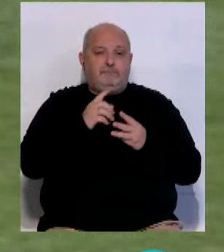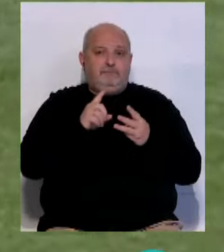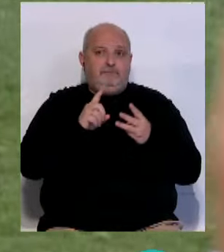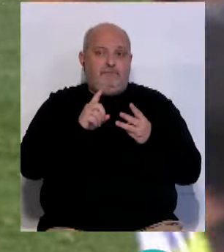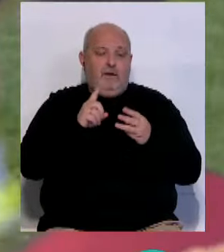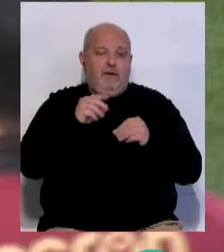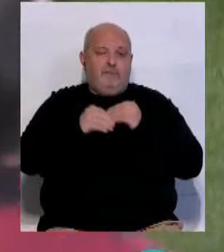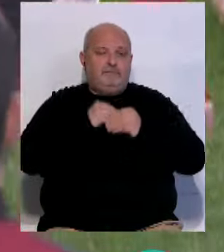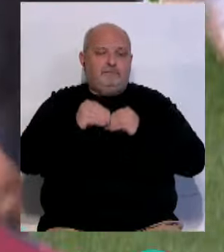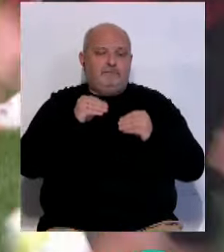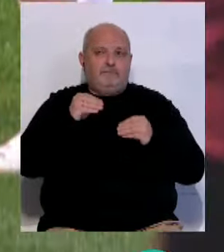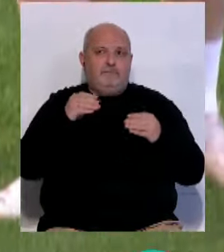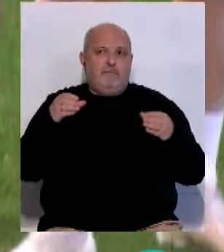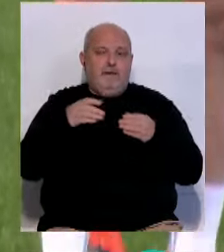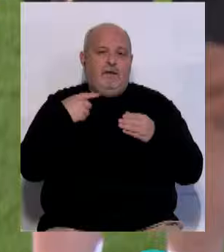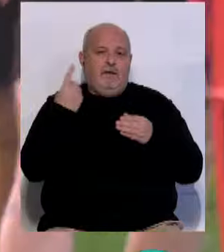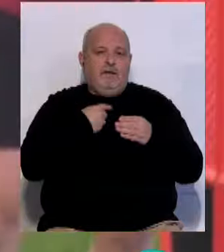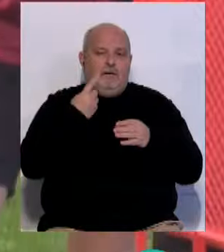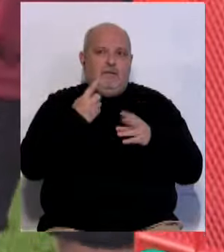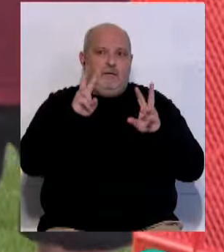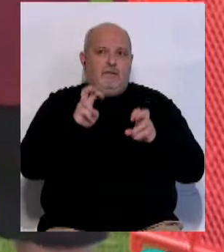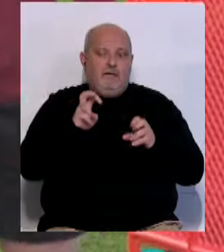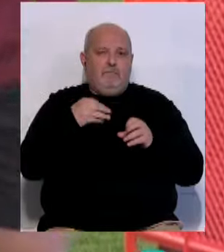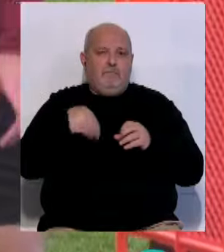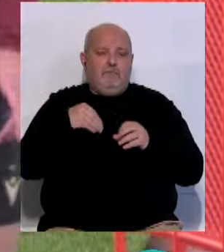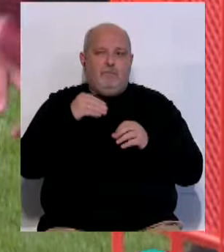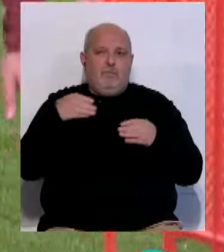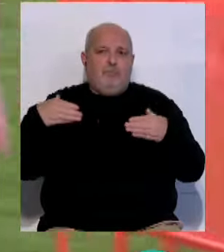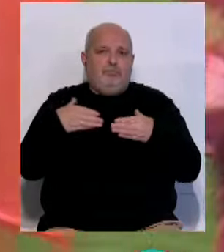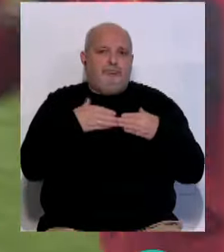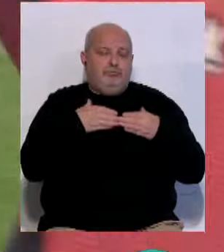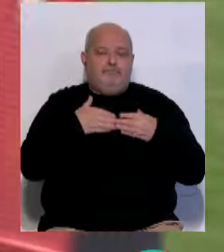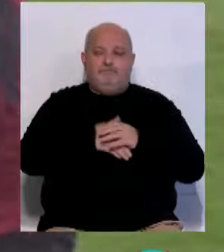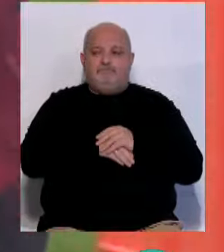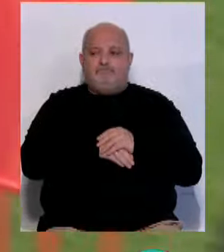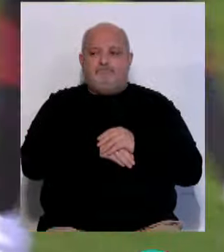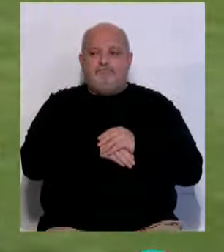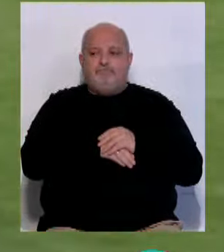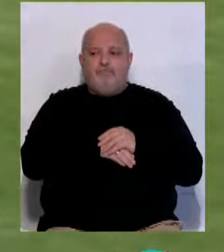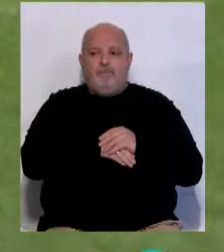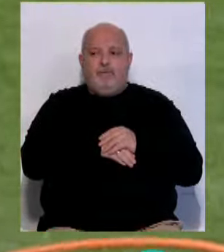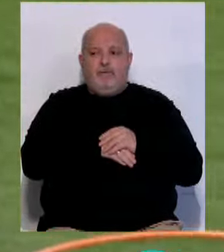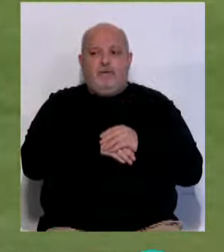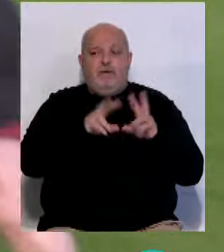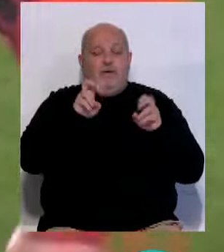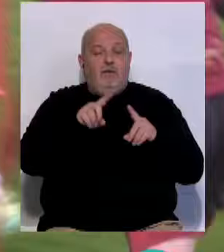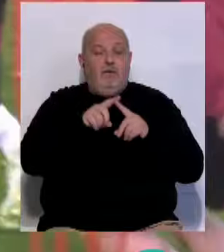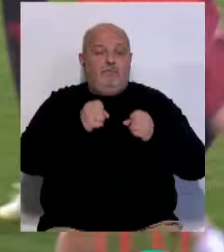haciendo vestuario que los tiene el presidente Bajo su protección también fue un tema que tocamos